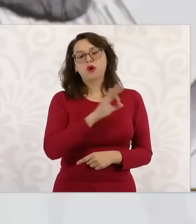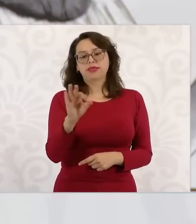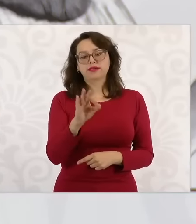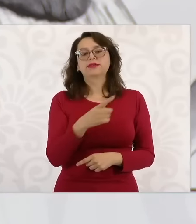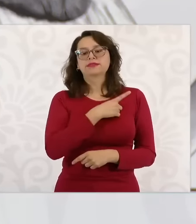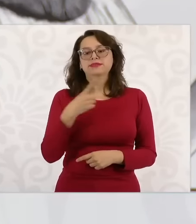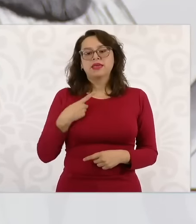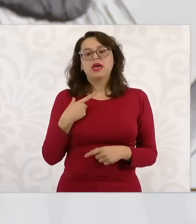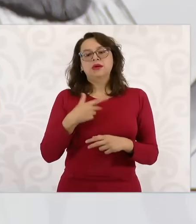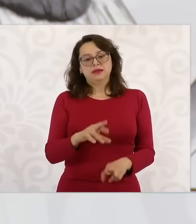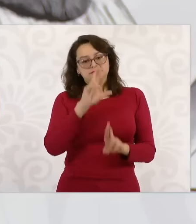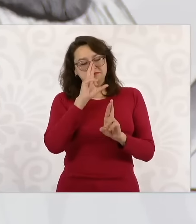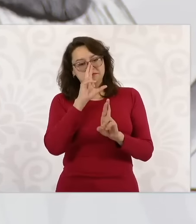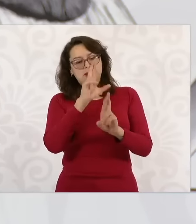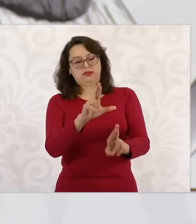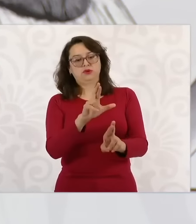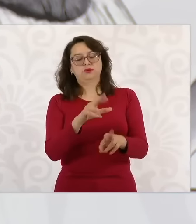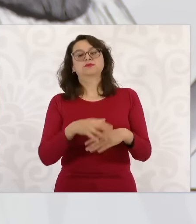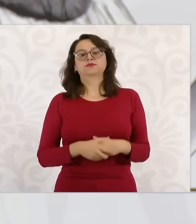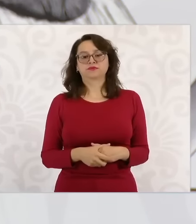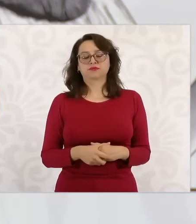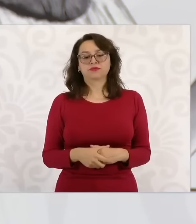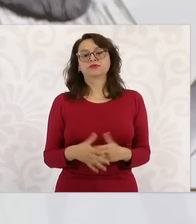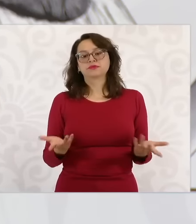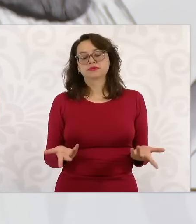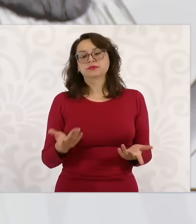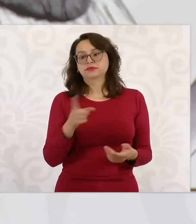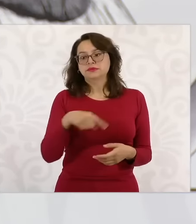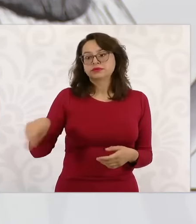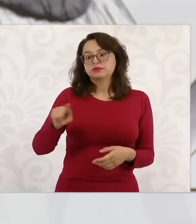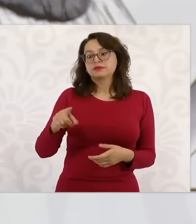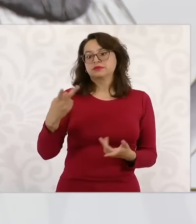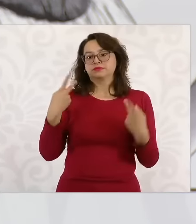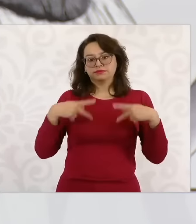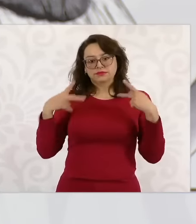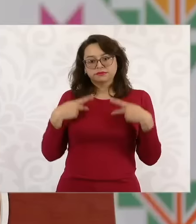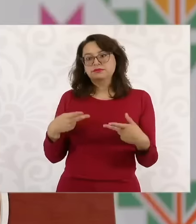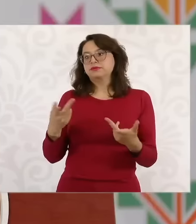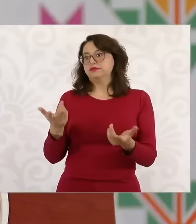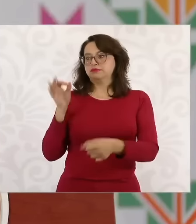a las decisiones de México que tienen que ver con la seguridad de los pasajeros, de los pilotos y de